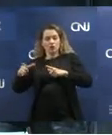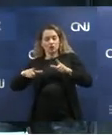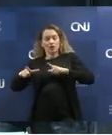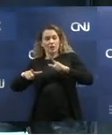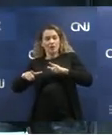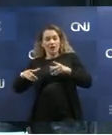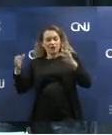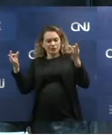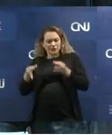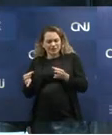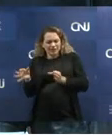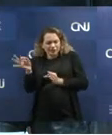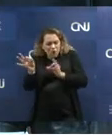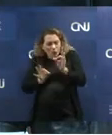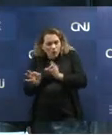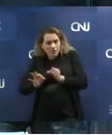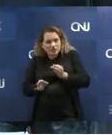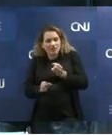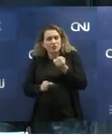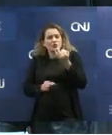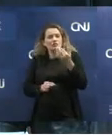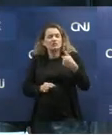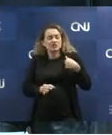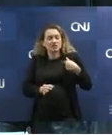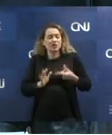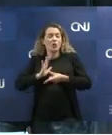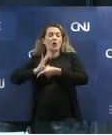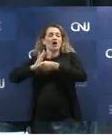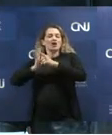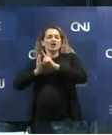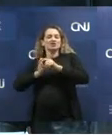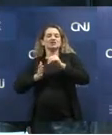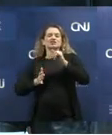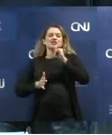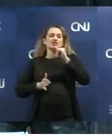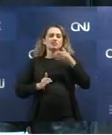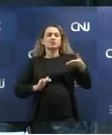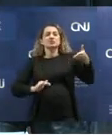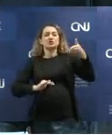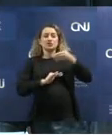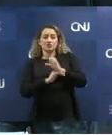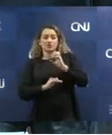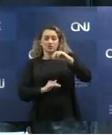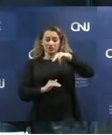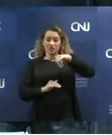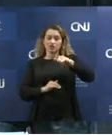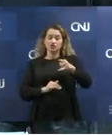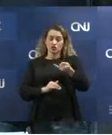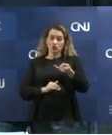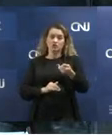quantas vezes eu mesmo antes de tomar posse no CNJ, fui obrigado a dispor de praticamente